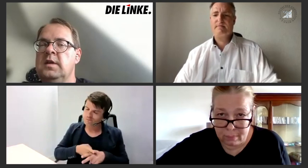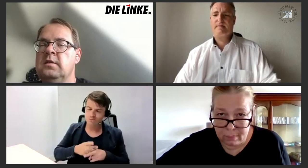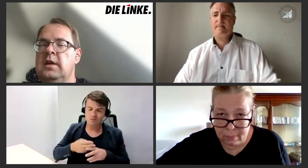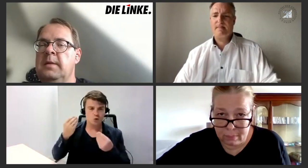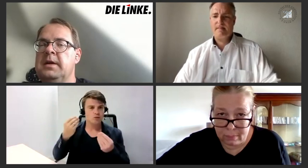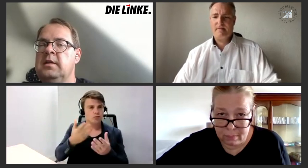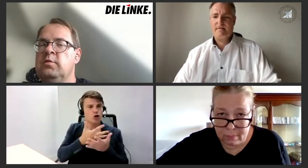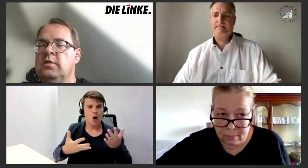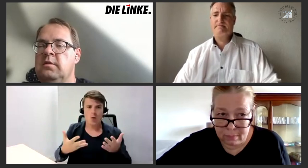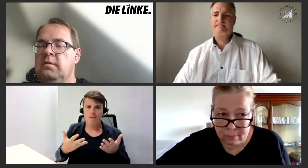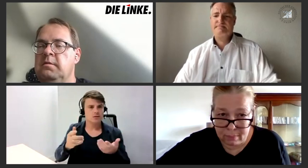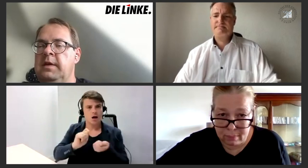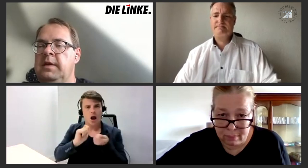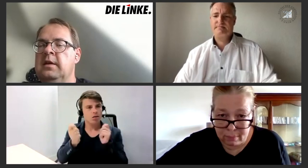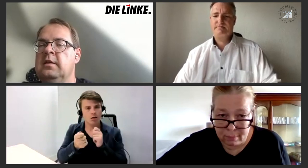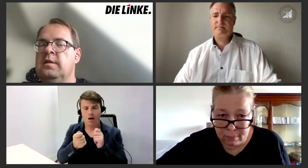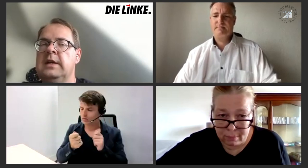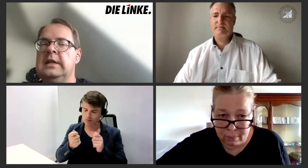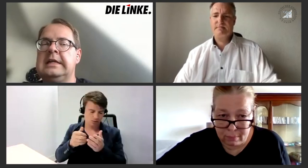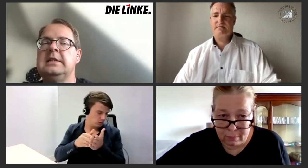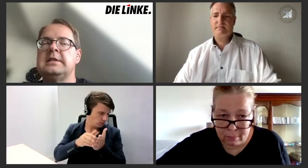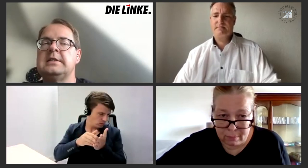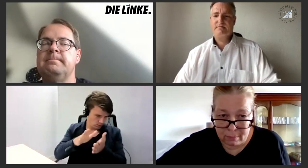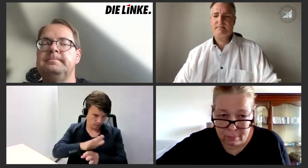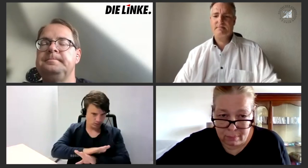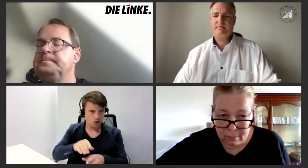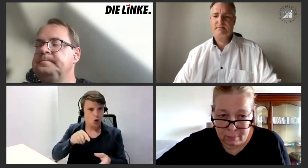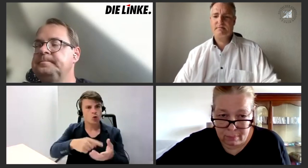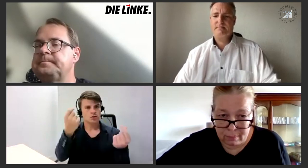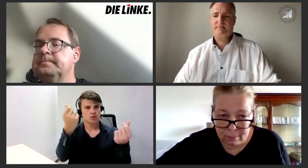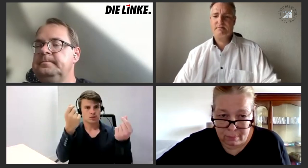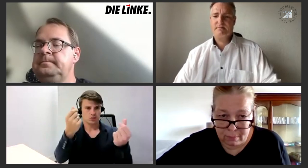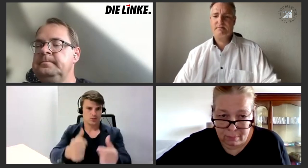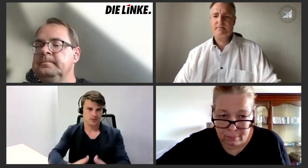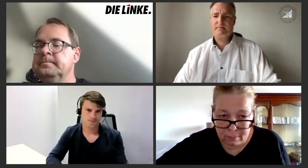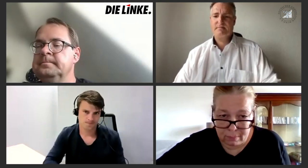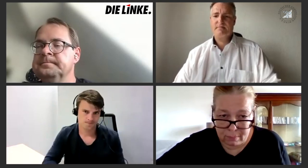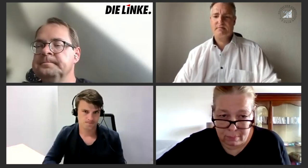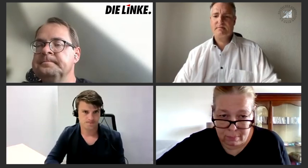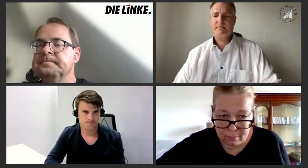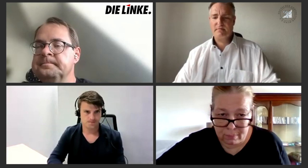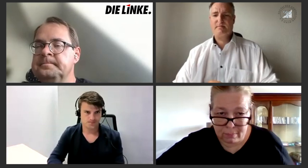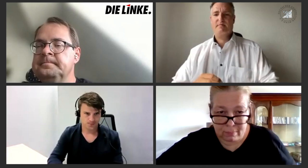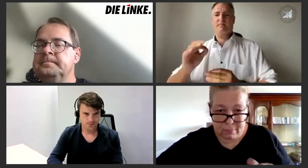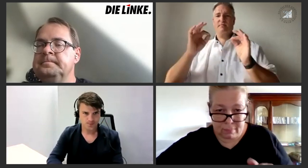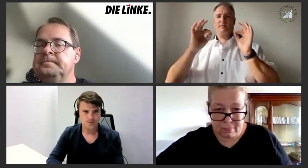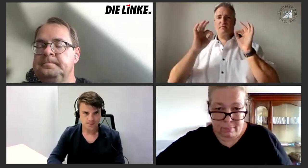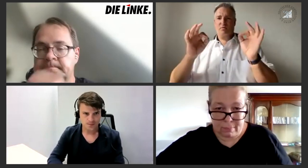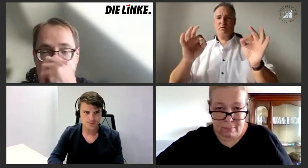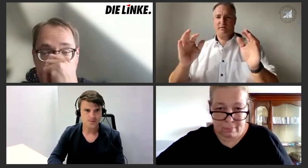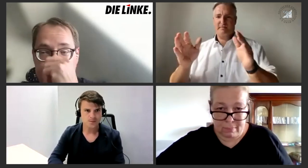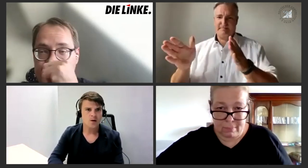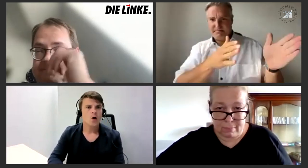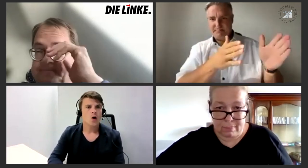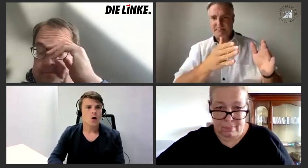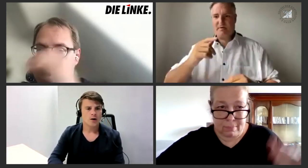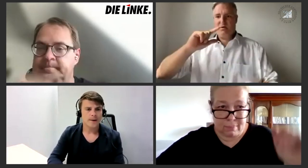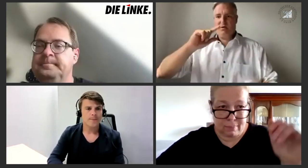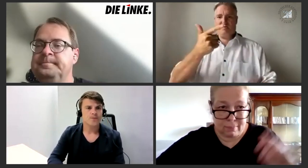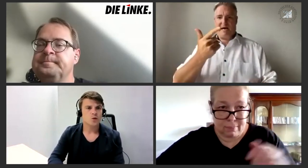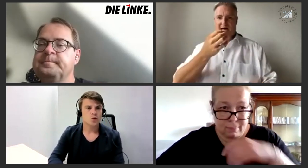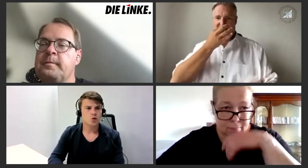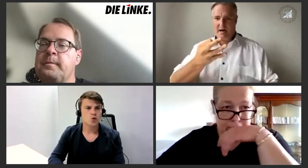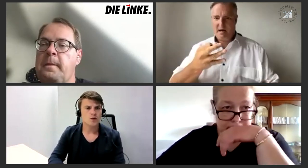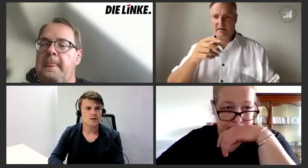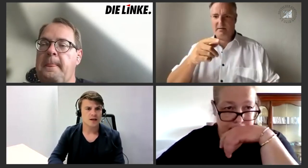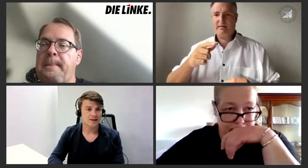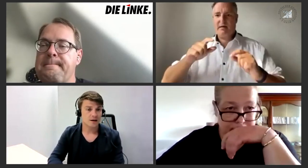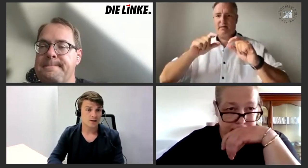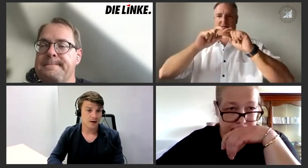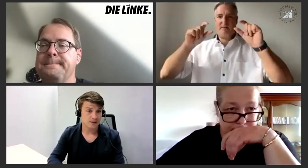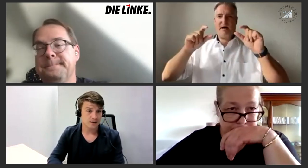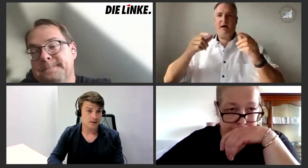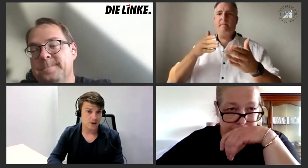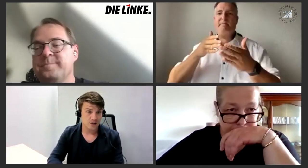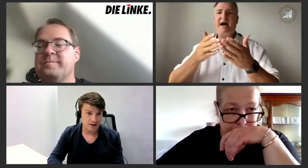wieder mit dem Argument es zu ändern abgelehnt wurden, wegen des fehlenden Geldes. - Okay, gut, dann